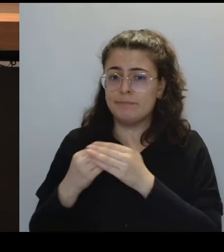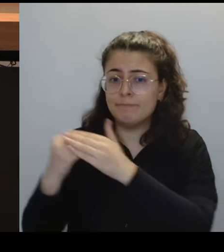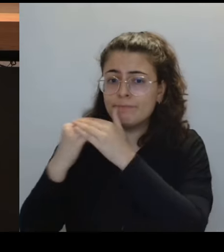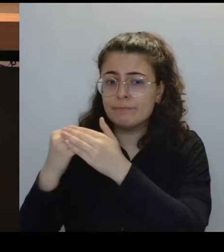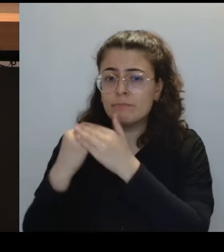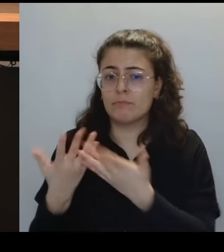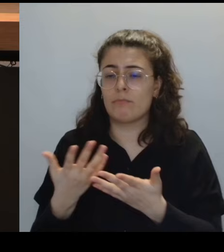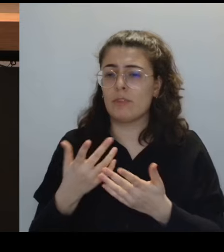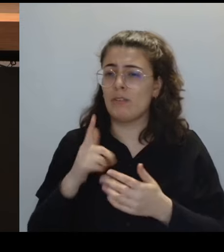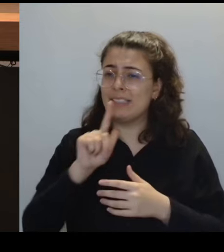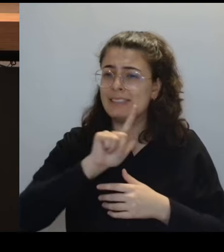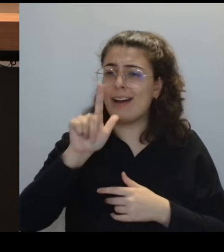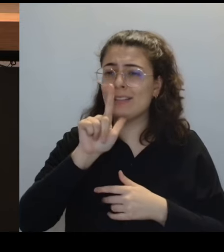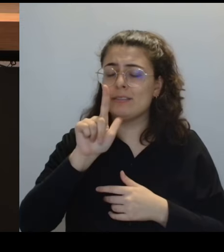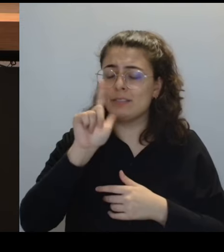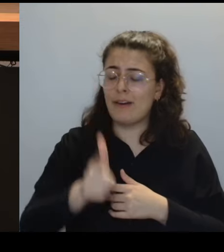Wohnungen bezahlbar zu machen.